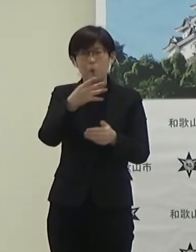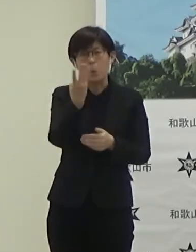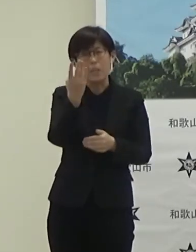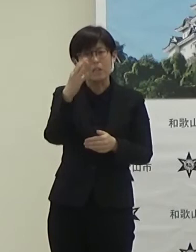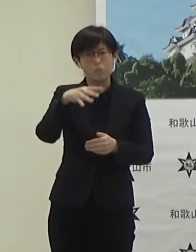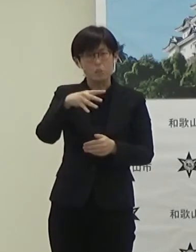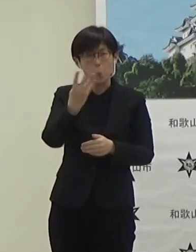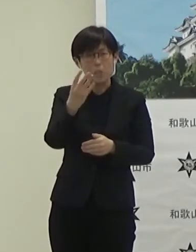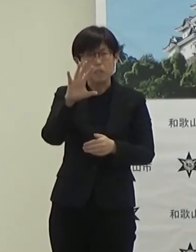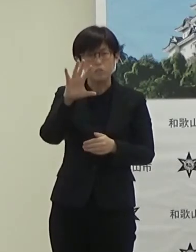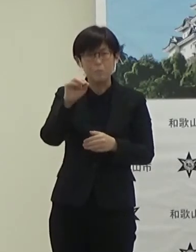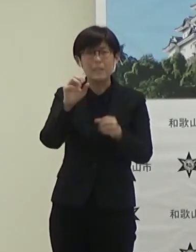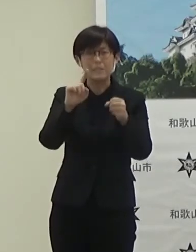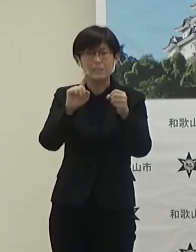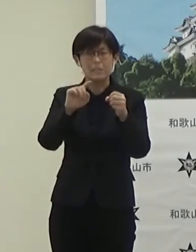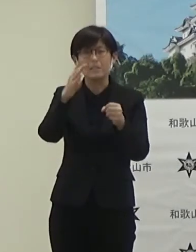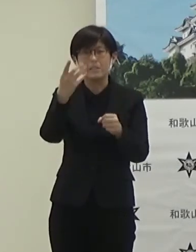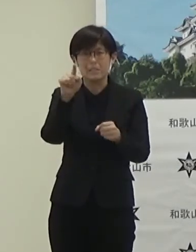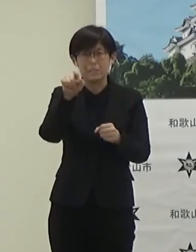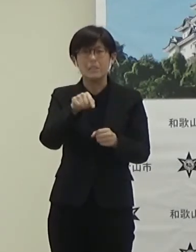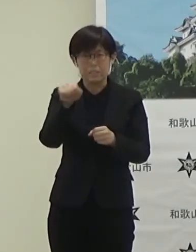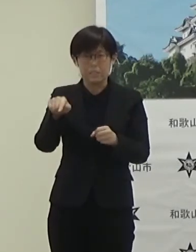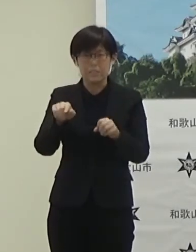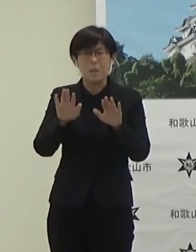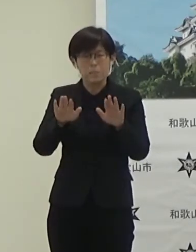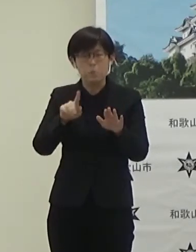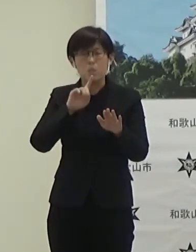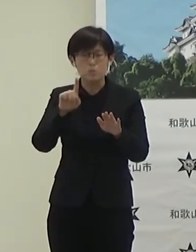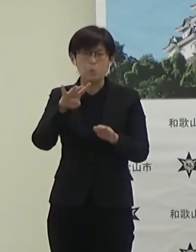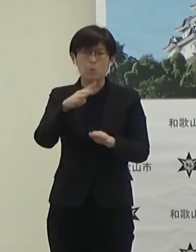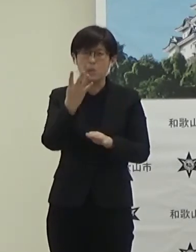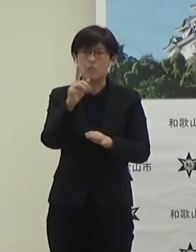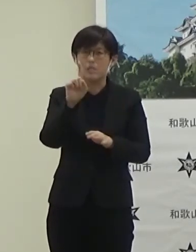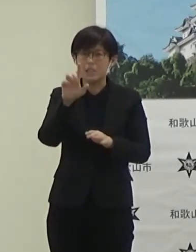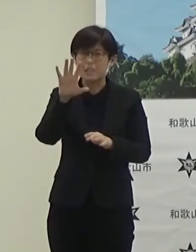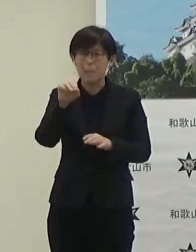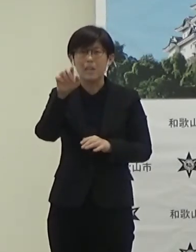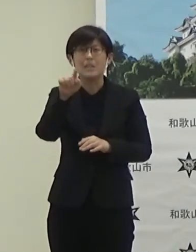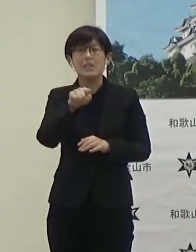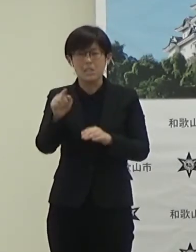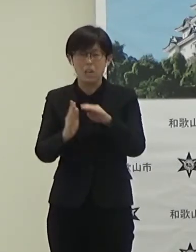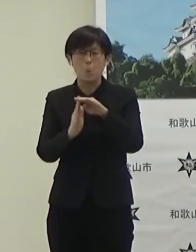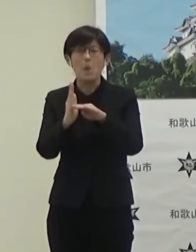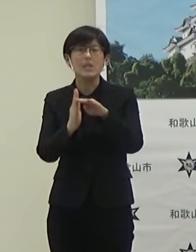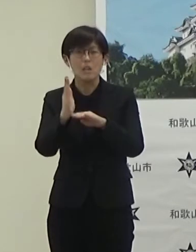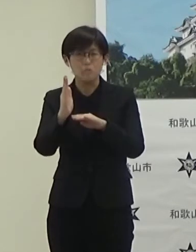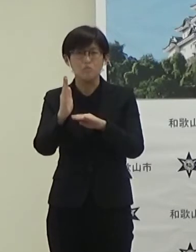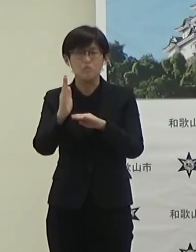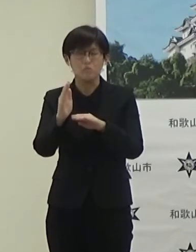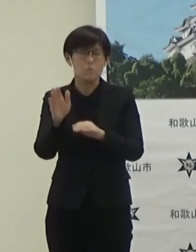401万人の難民が出てるということで和歌山市としてもですね